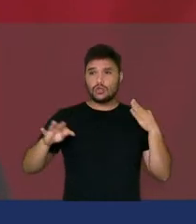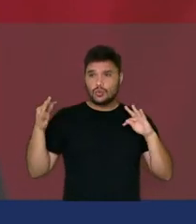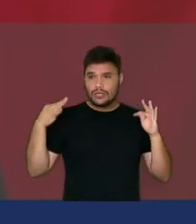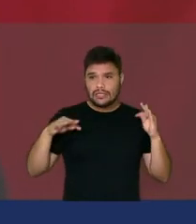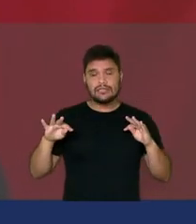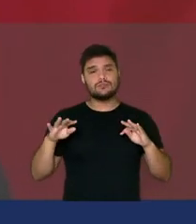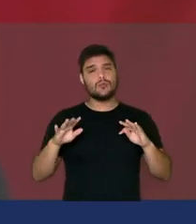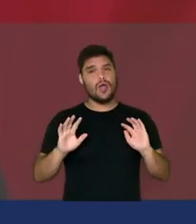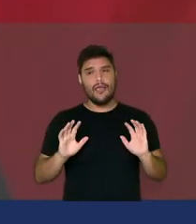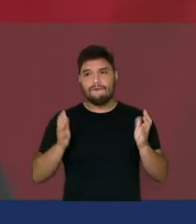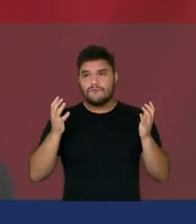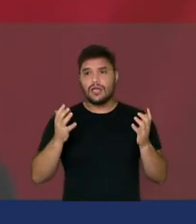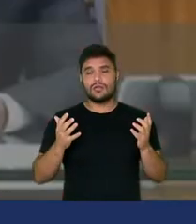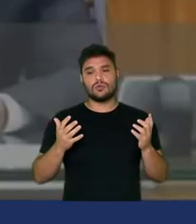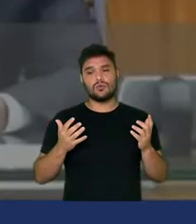QUE FOI O QUE PAGOU PREÇO MAIS CARO, CULTURA, TURISMO,